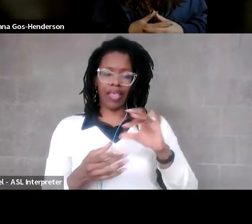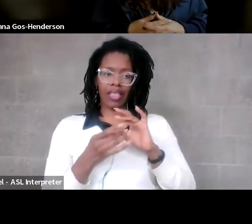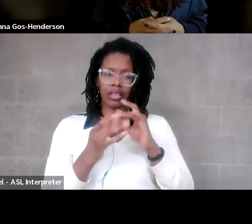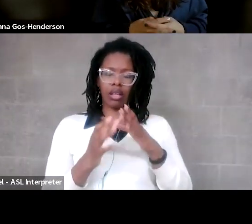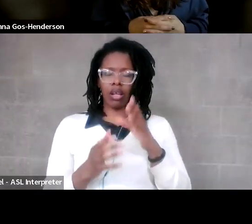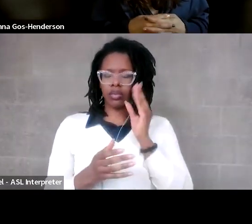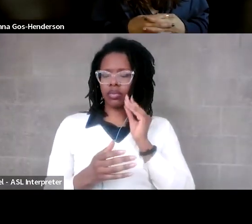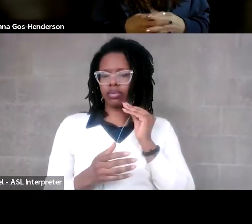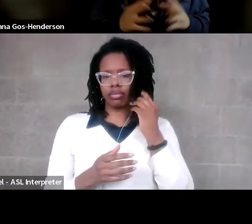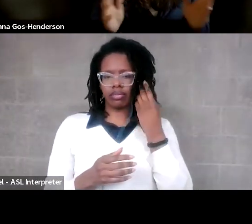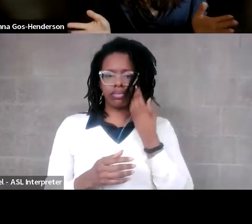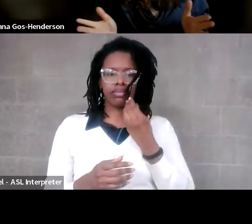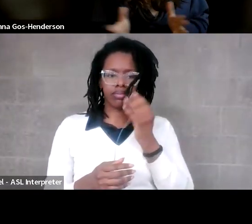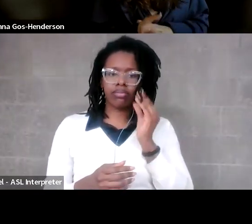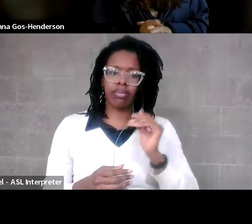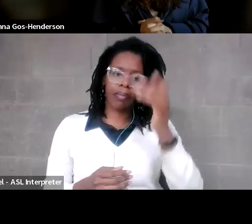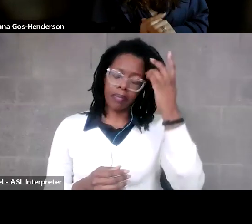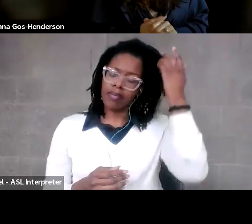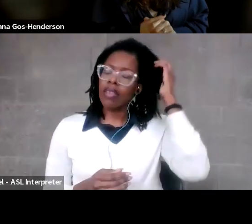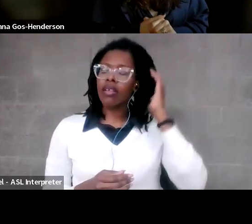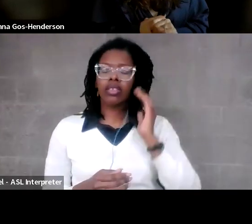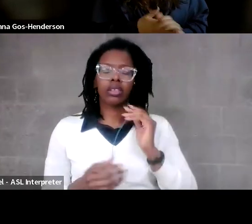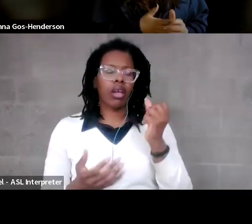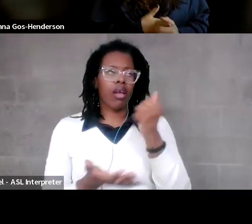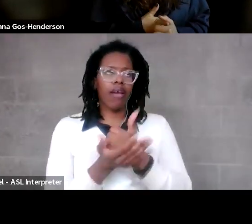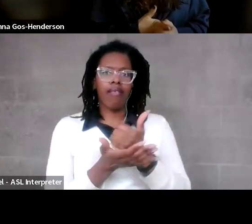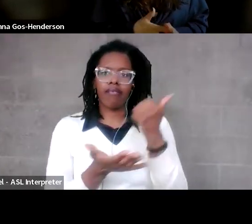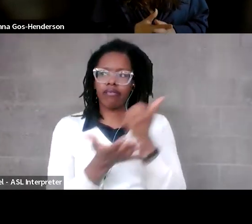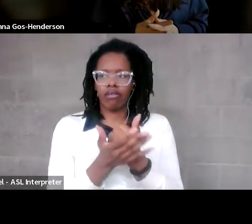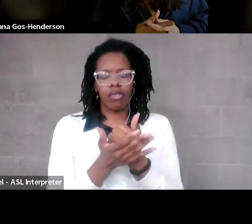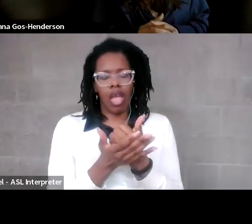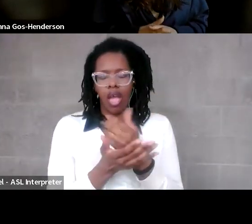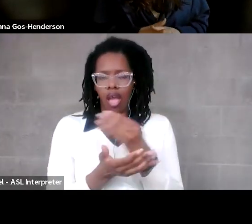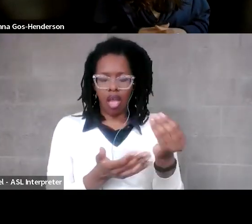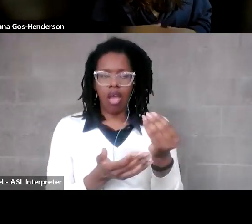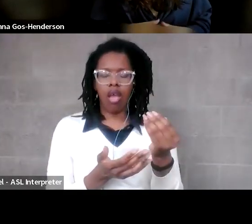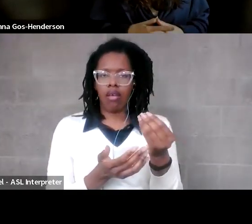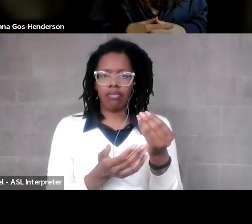y era extremadamente útil y muy buena siguiendo conmigo.